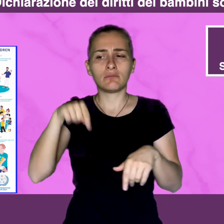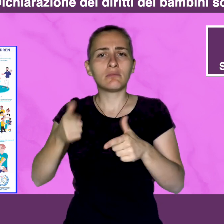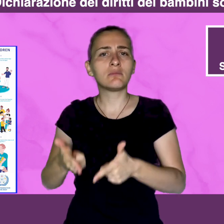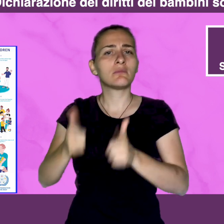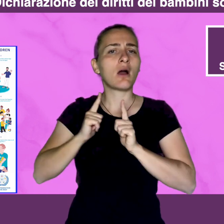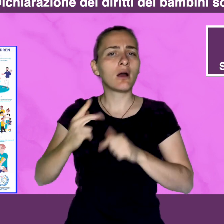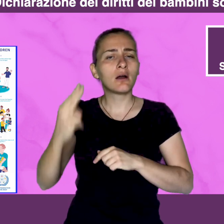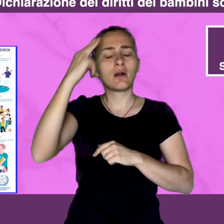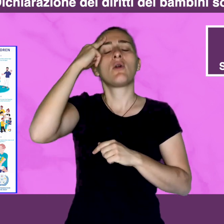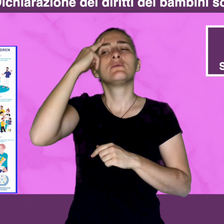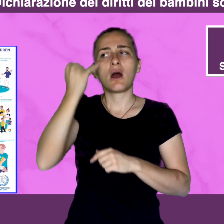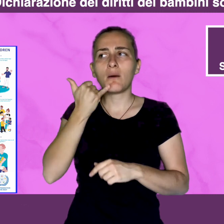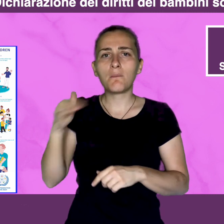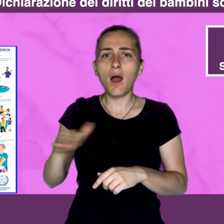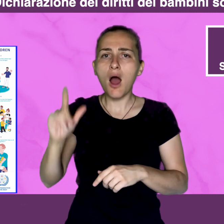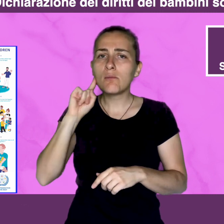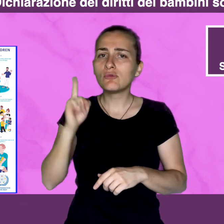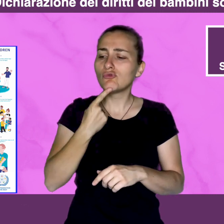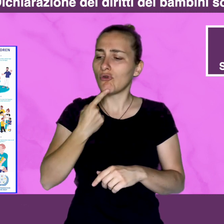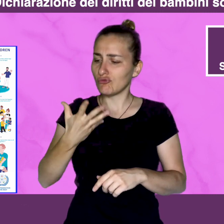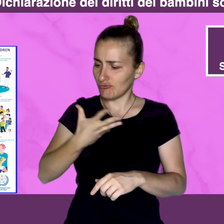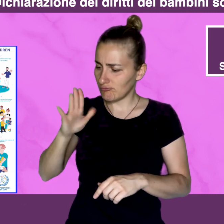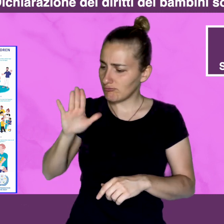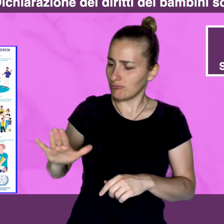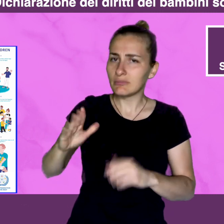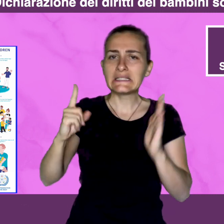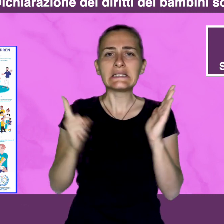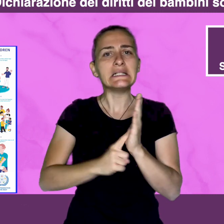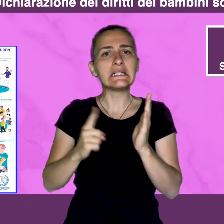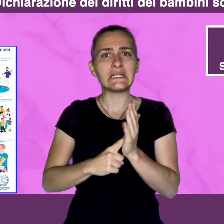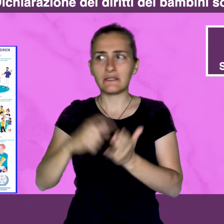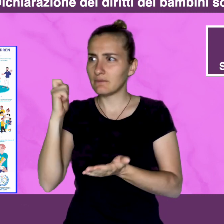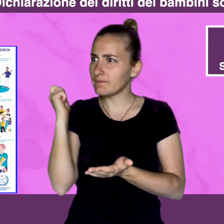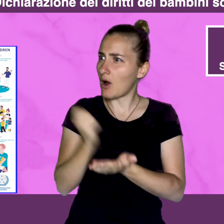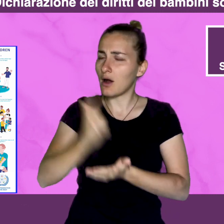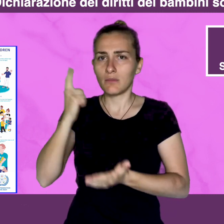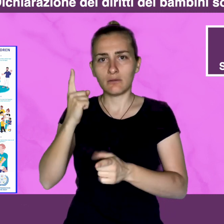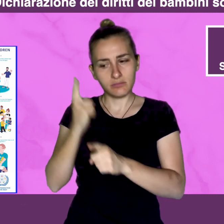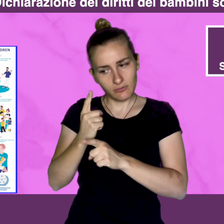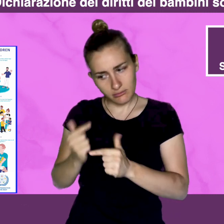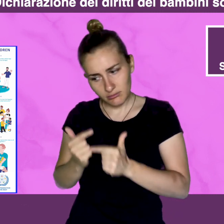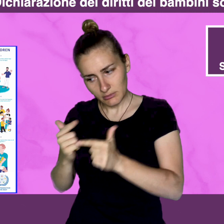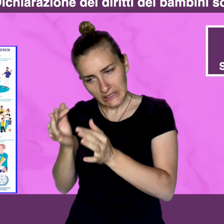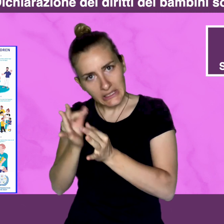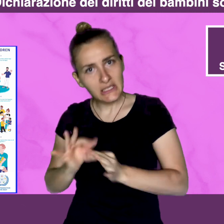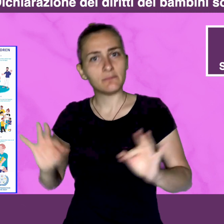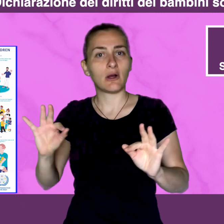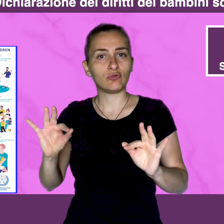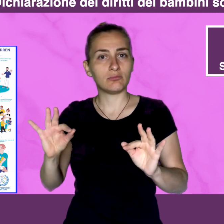Questo documento ci evidenzia quali sono i diritti fondamentali del bambino sordo e ricorda che dobbiamo rispettarli.